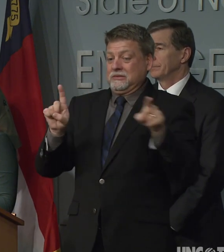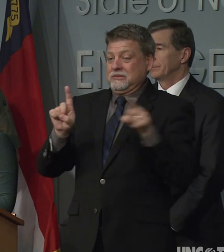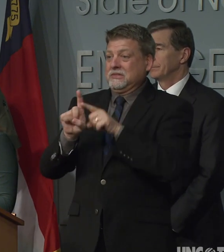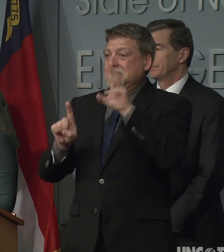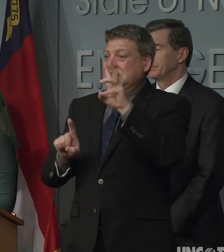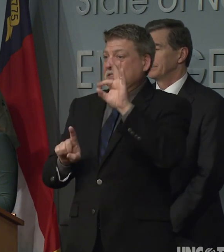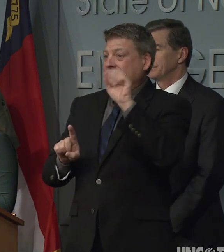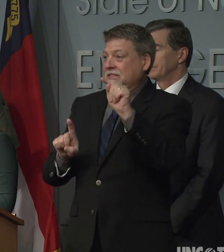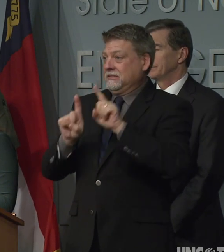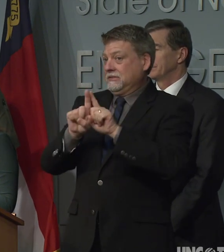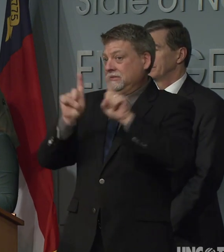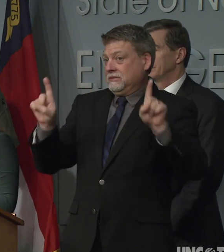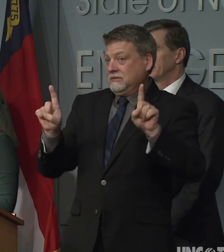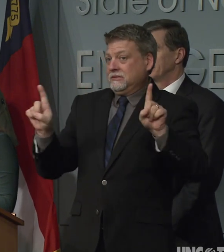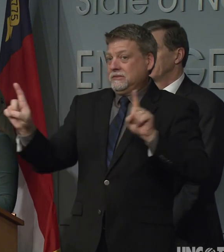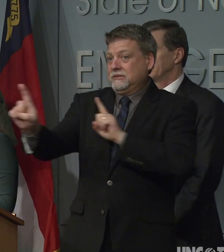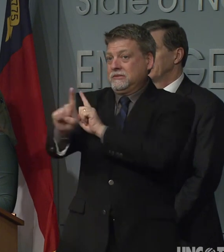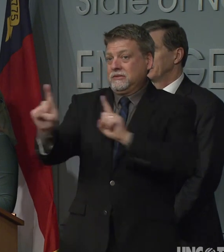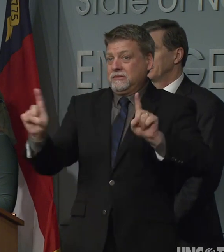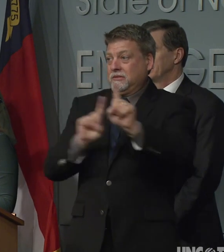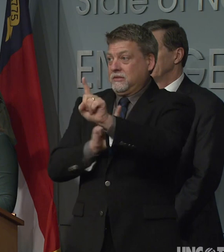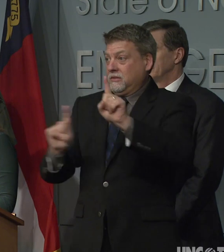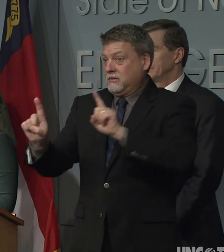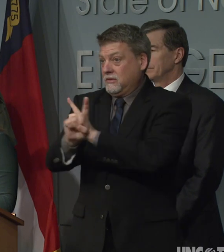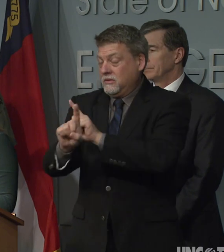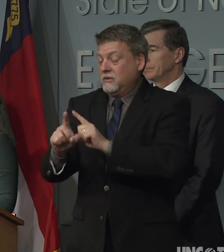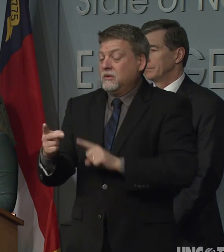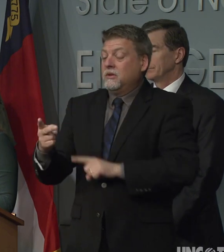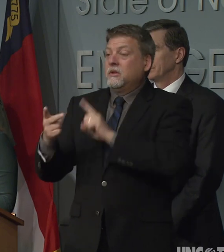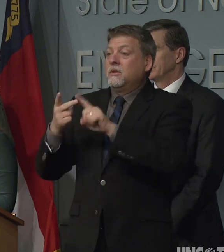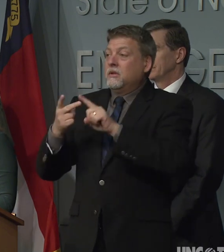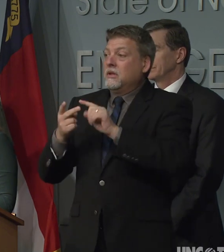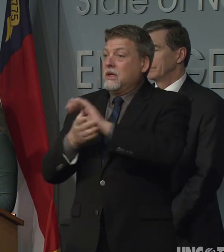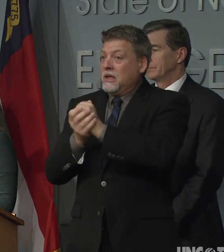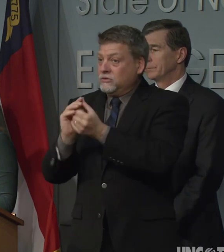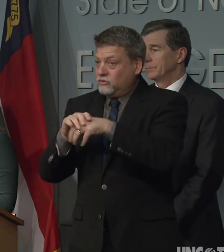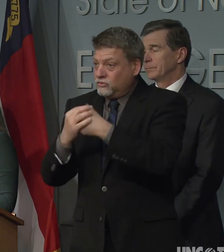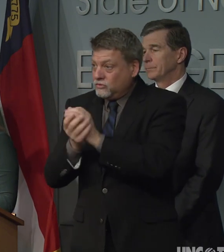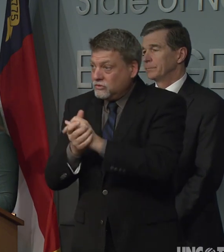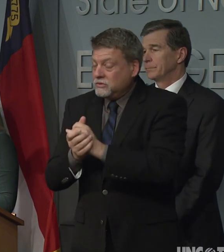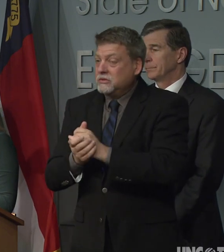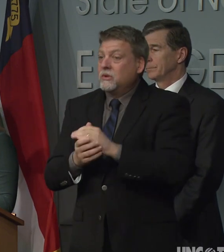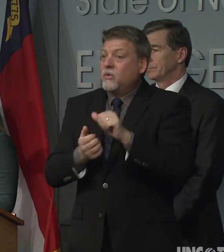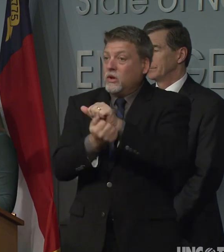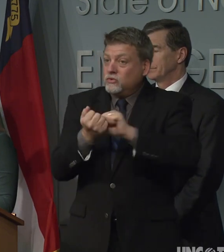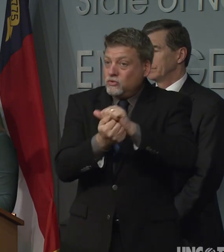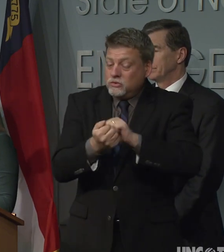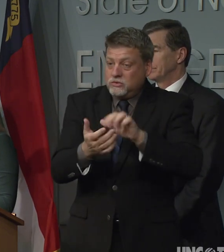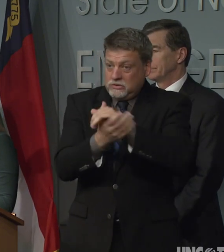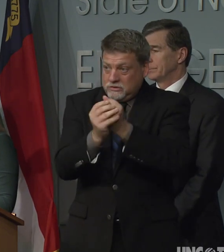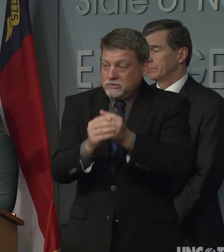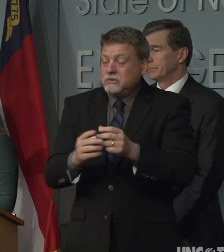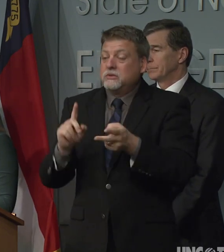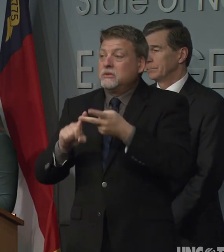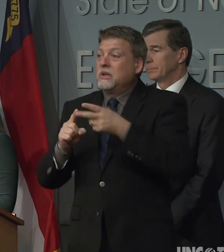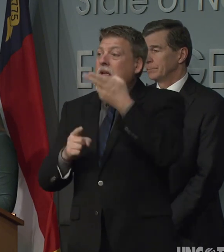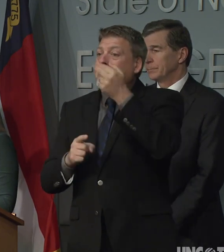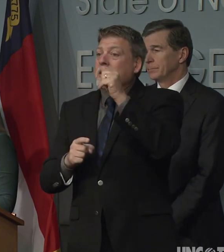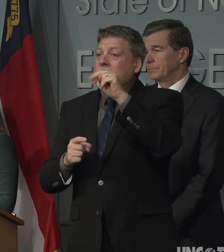distancia de otras personas cuando sea posible la base en las manos usar antibacterial en las manos y practicar buenos